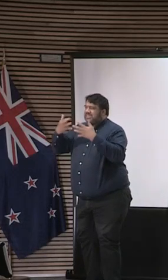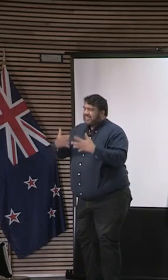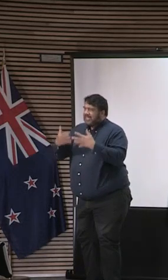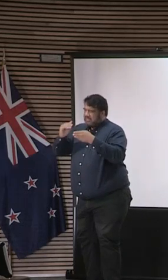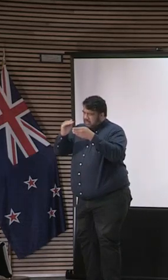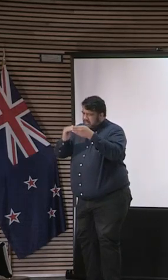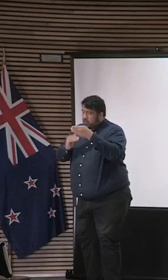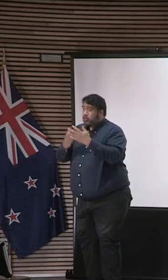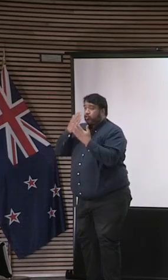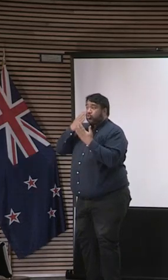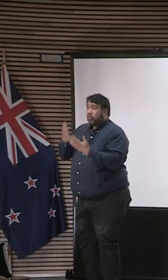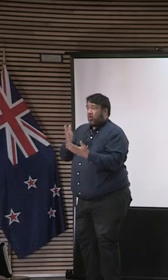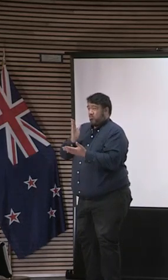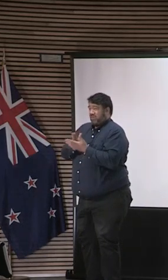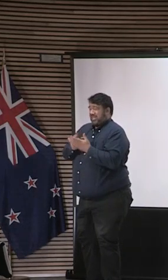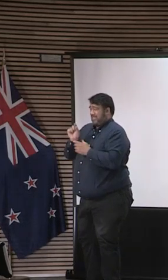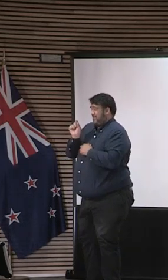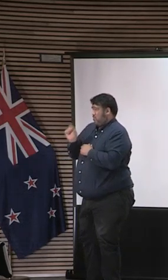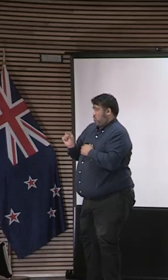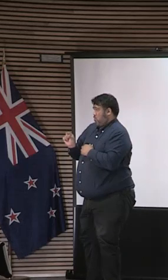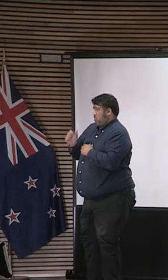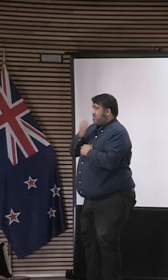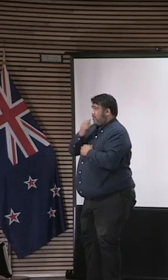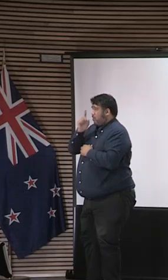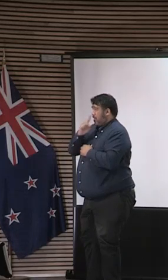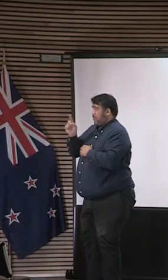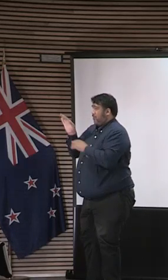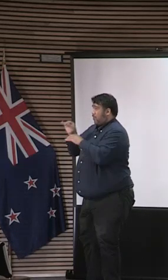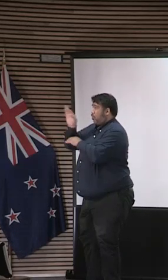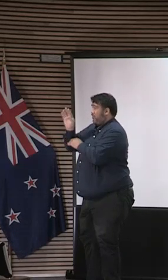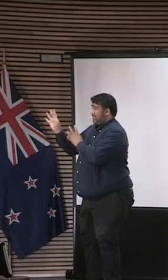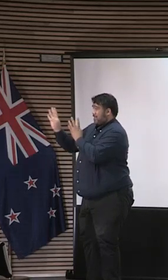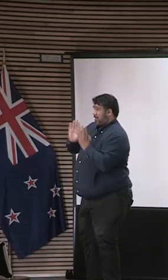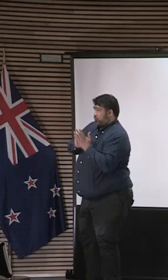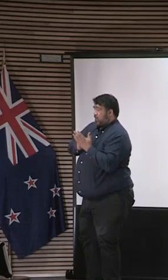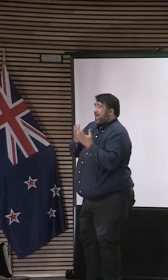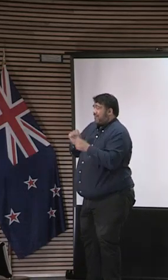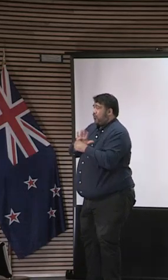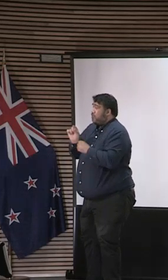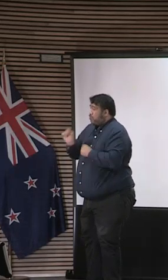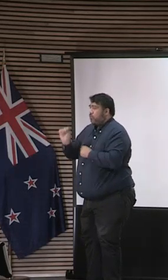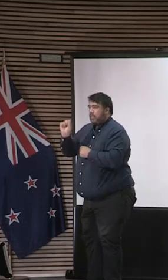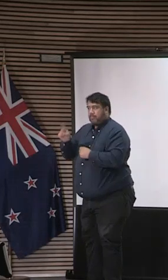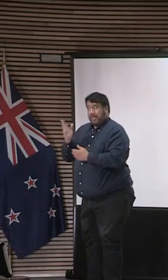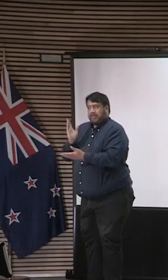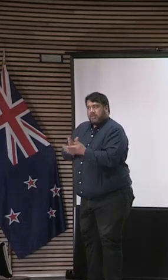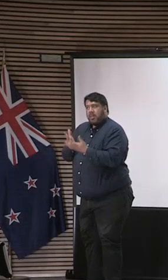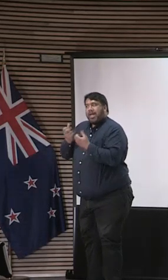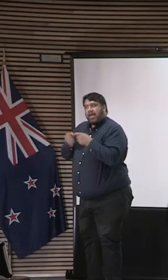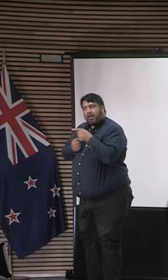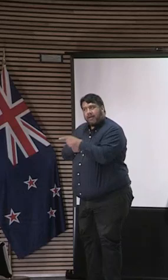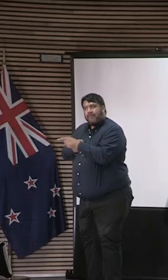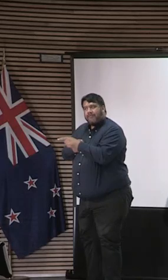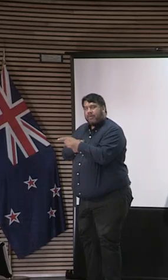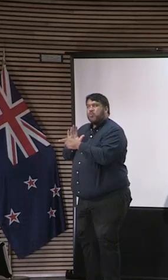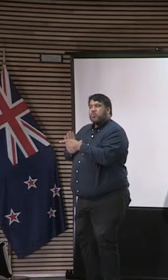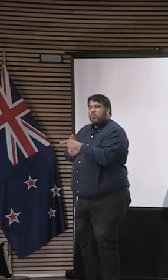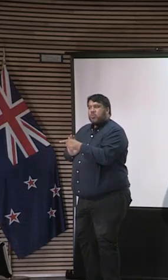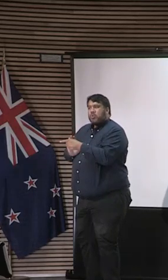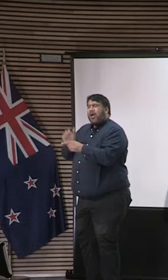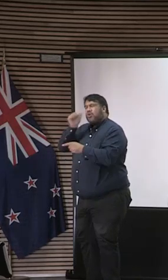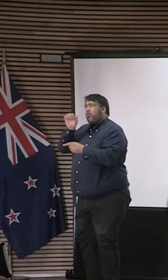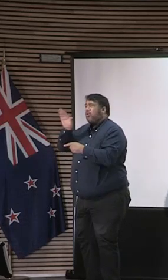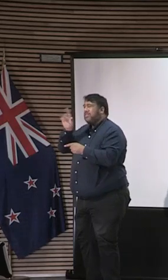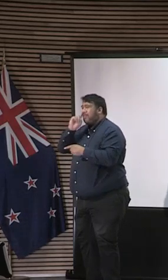ahua e tirohia ana e koe. Engari